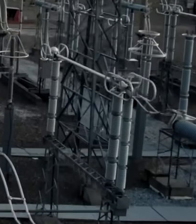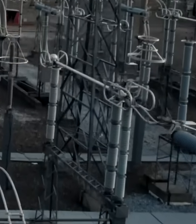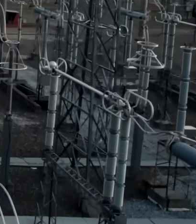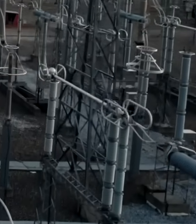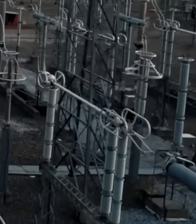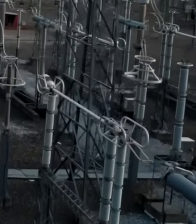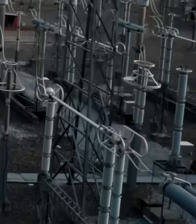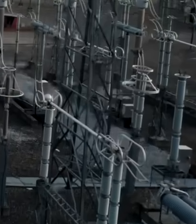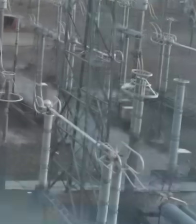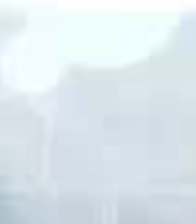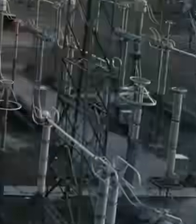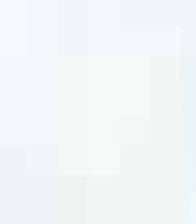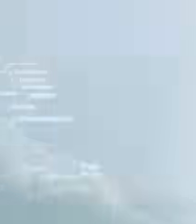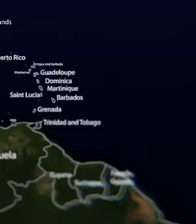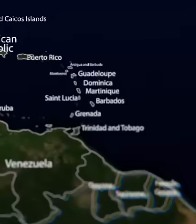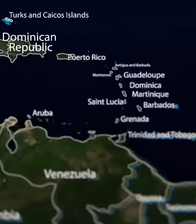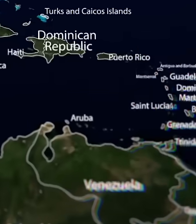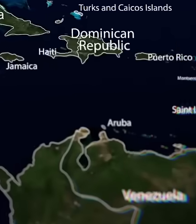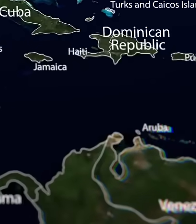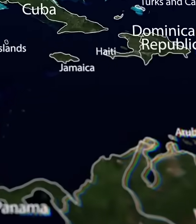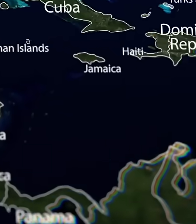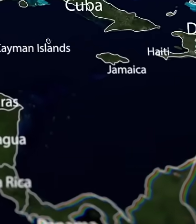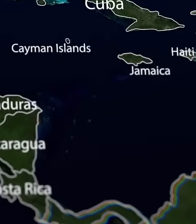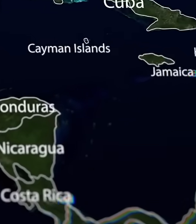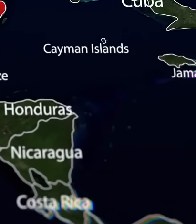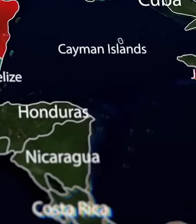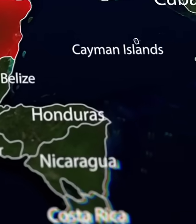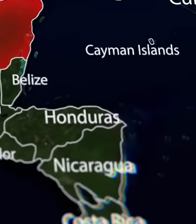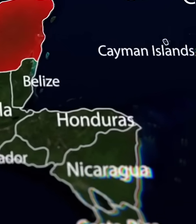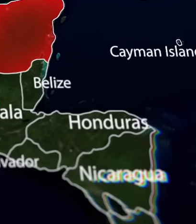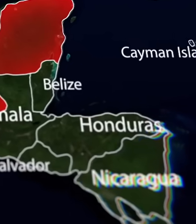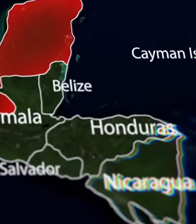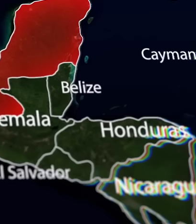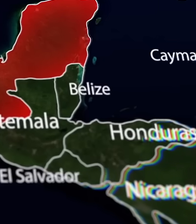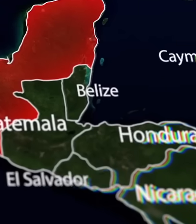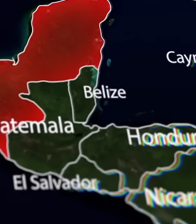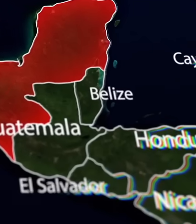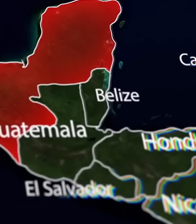Además, se mencionó el plan de confiabilidad para asegurar un suministro eléctrico seguro y